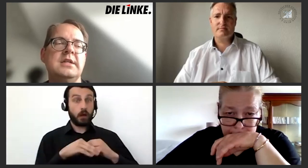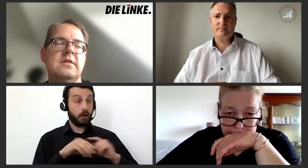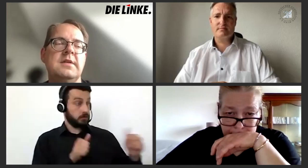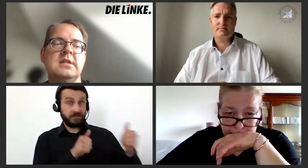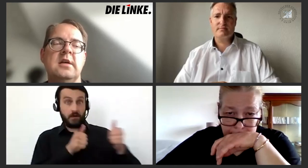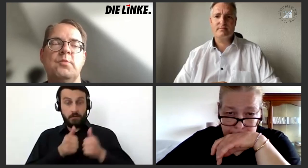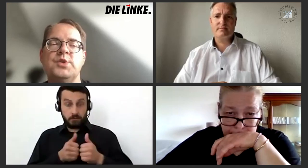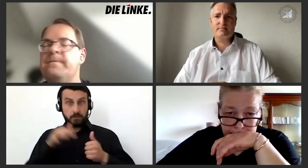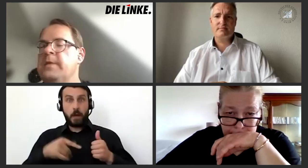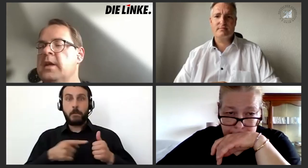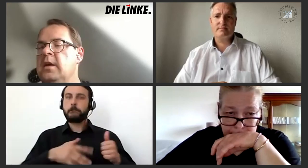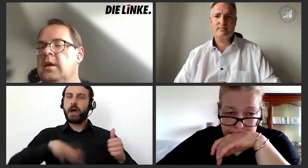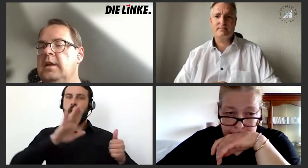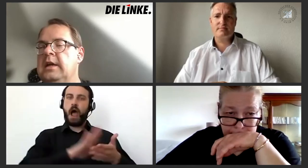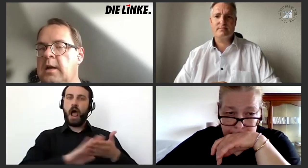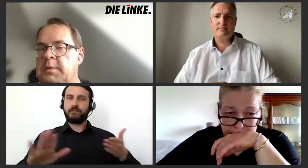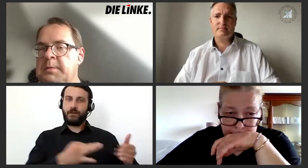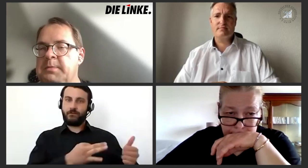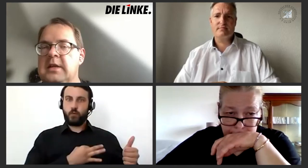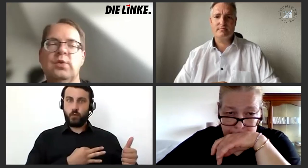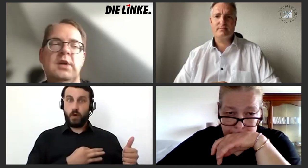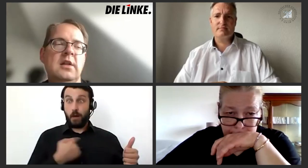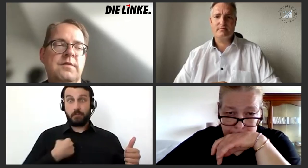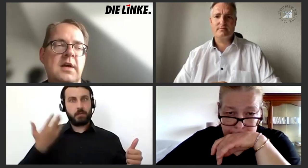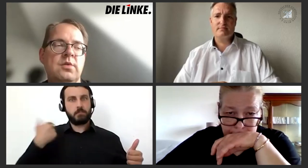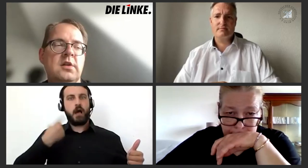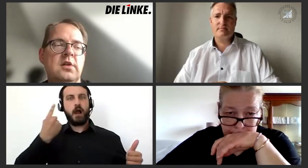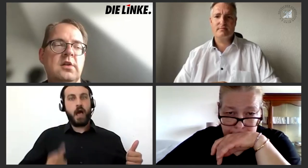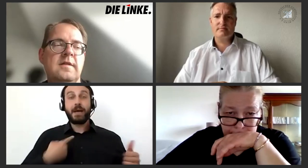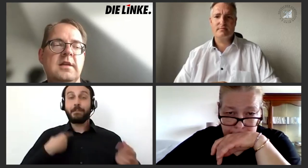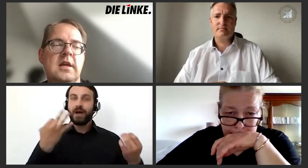zweiten Kollegen wäre es deutlich leichter gewesen. Dafür müssen die Rahmenbedingungen geändert